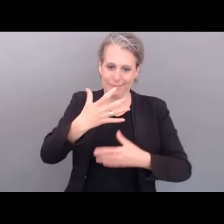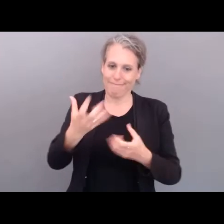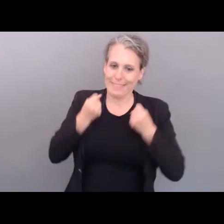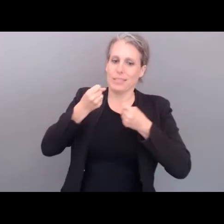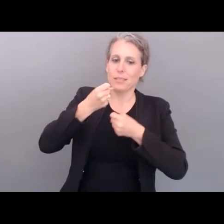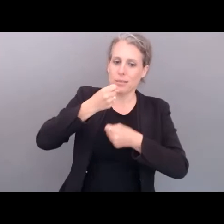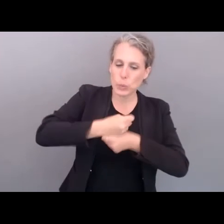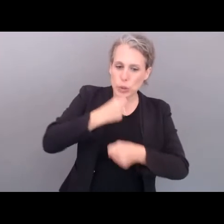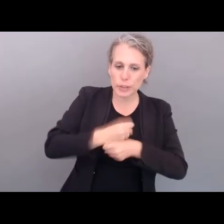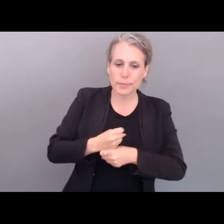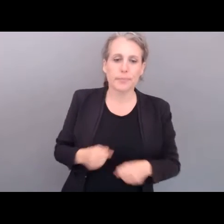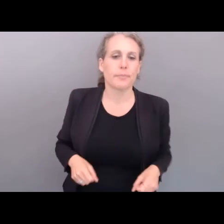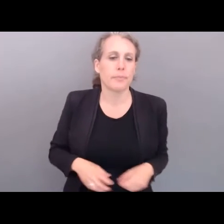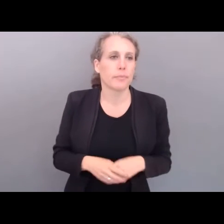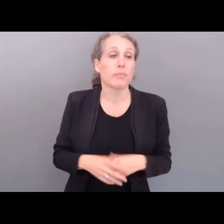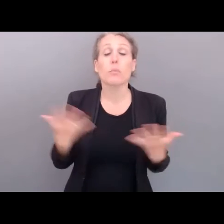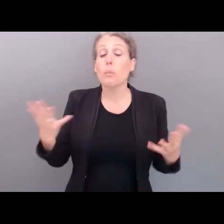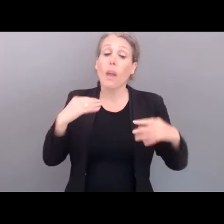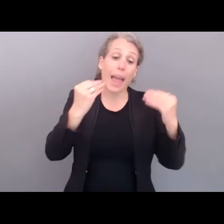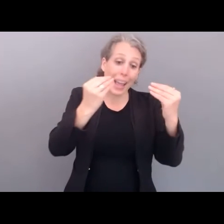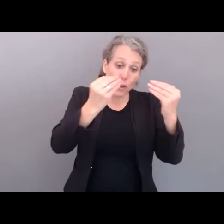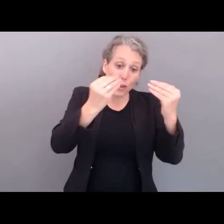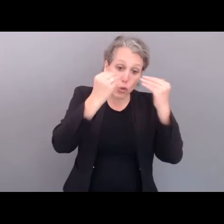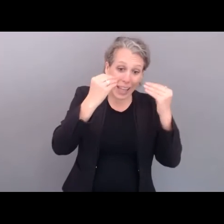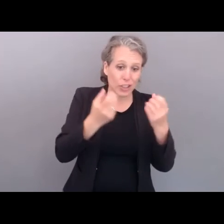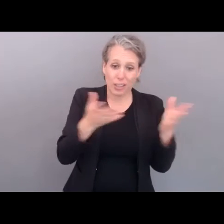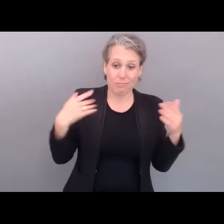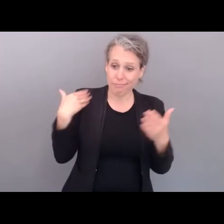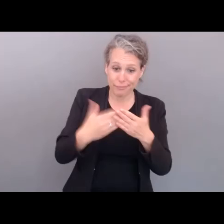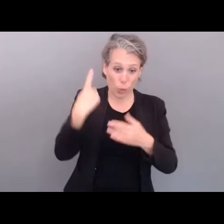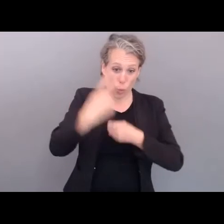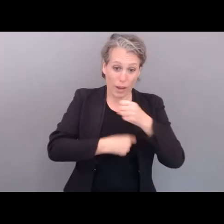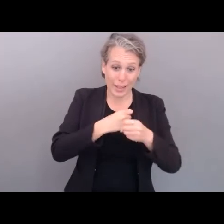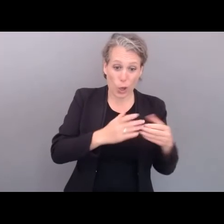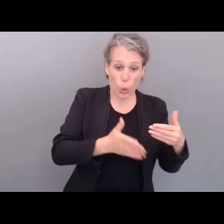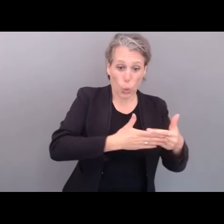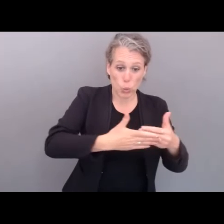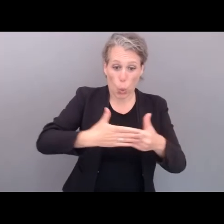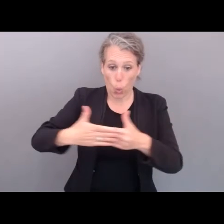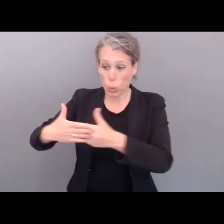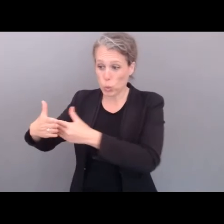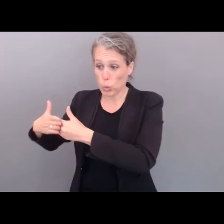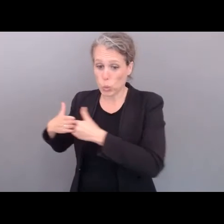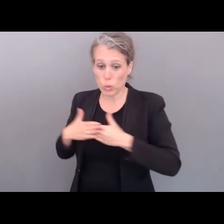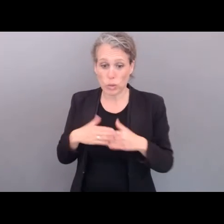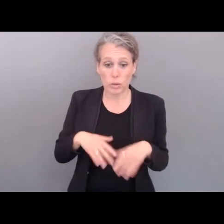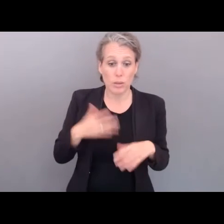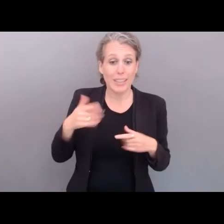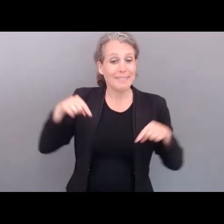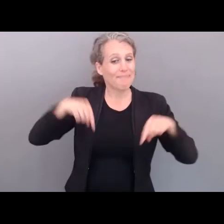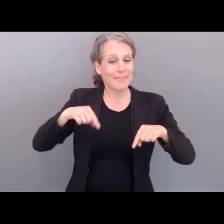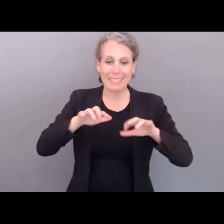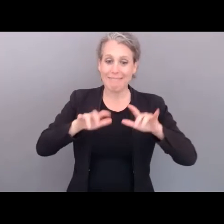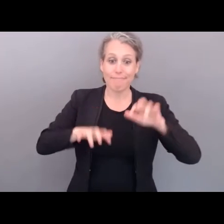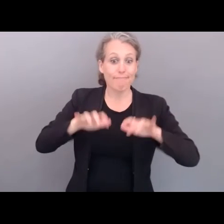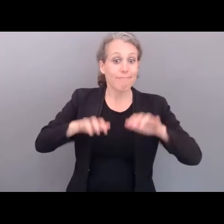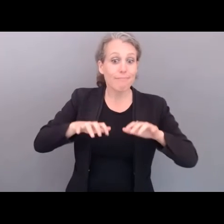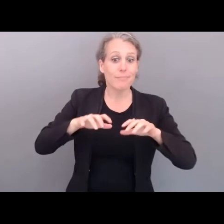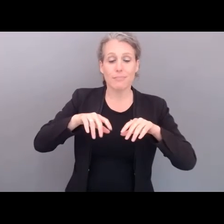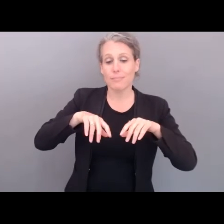oportunidades para conseguir un trabajo, especialmente en el sector privado.